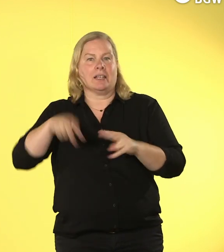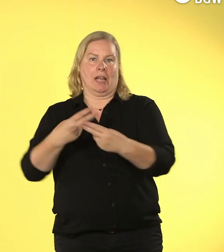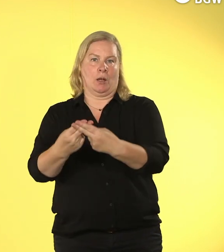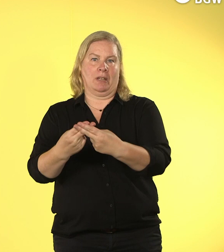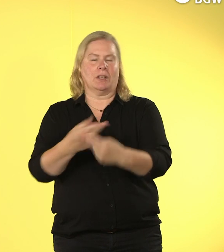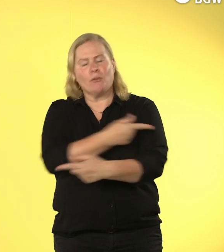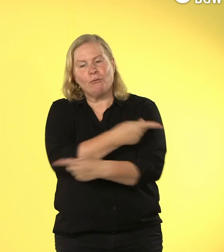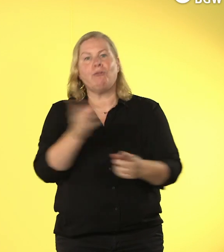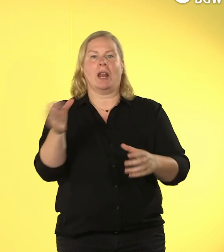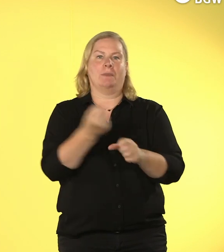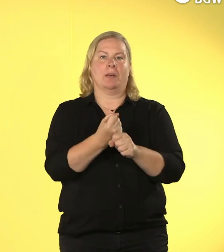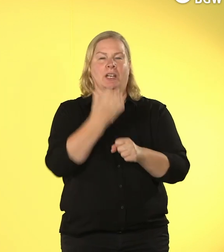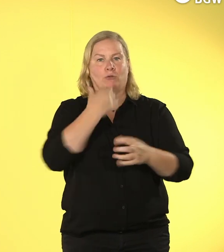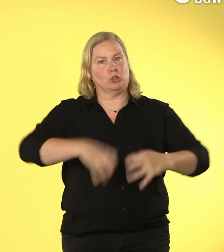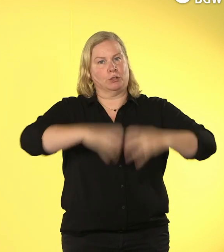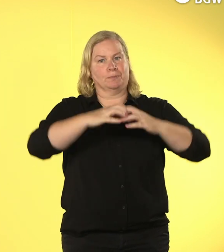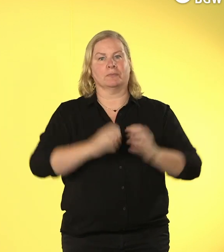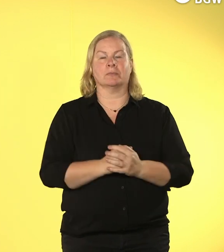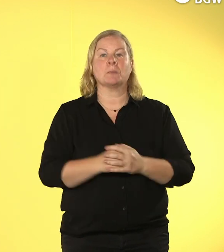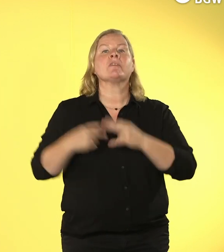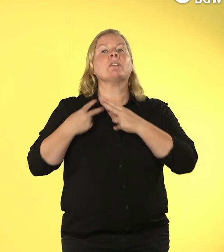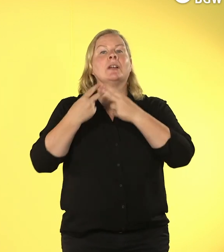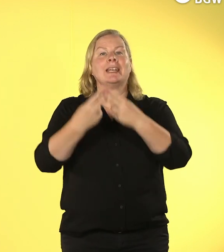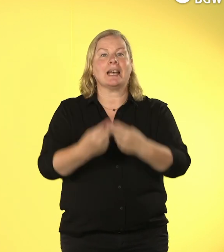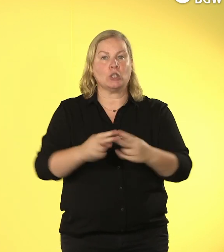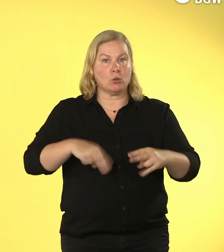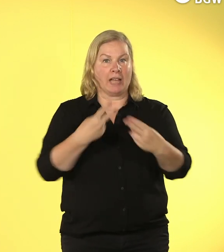Wie generationsgerechtes Führen gelingen kann, erfahren Sie in unserer Websession.